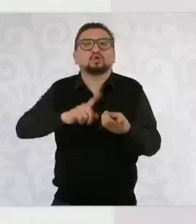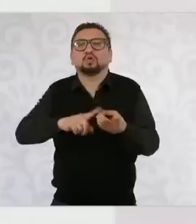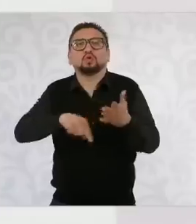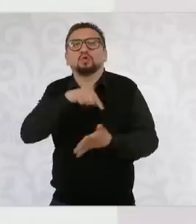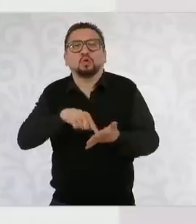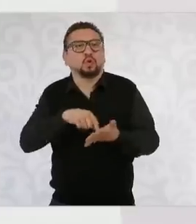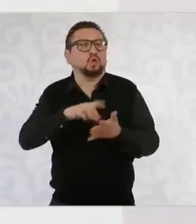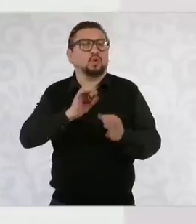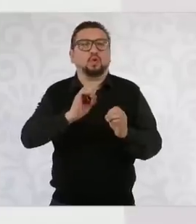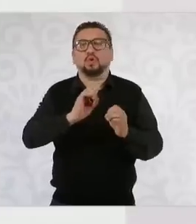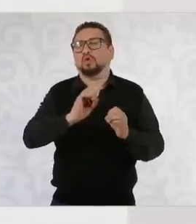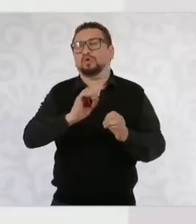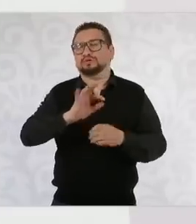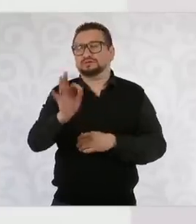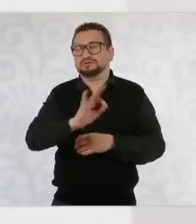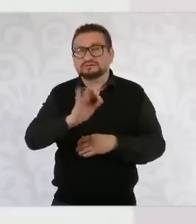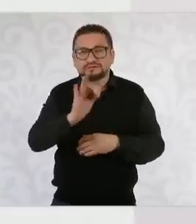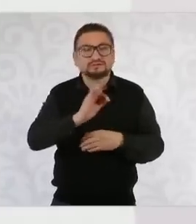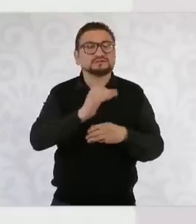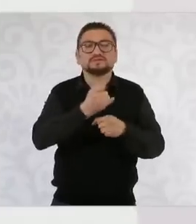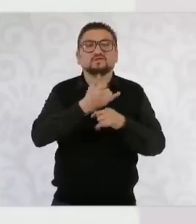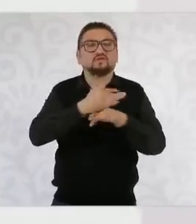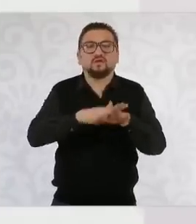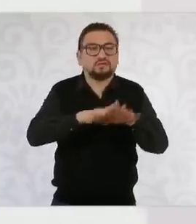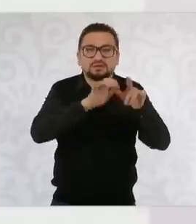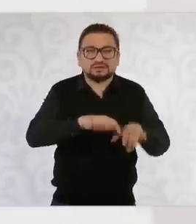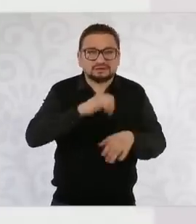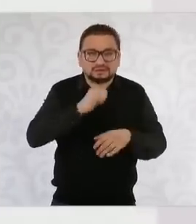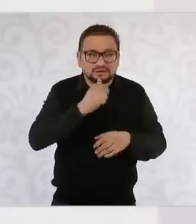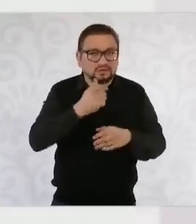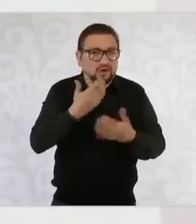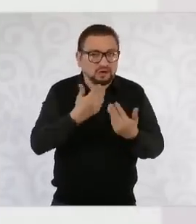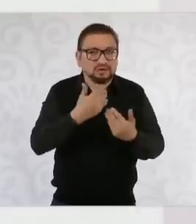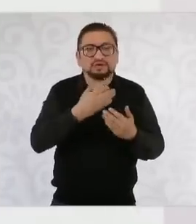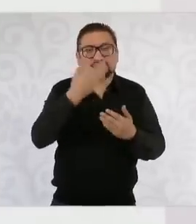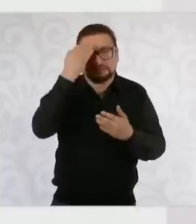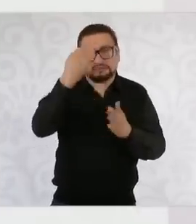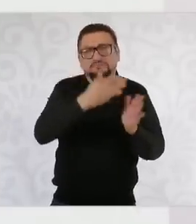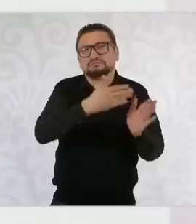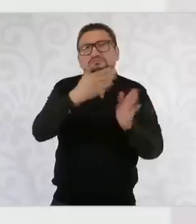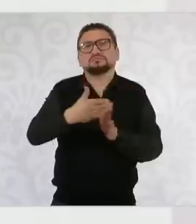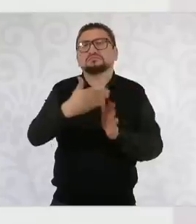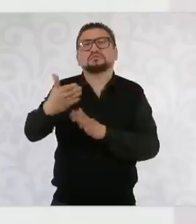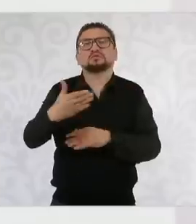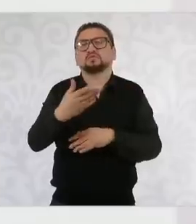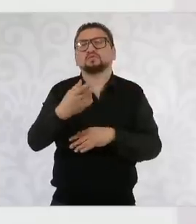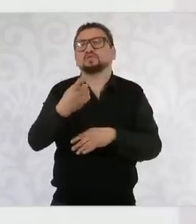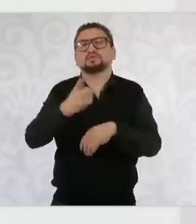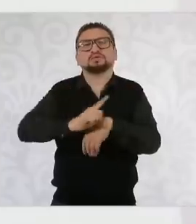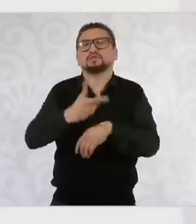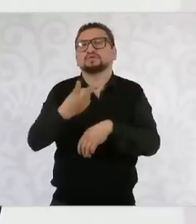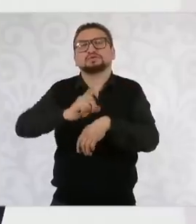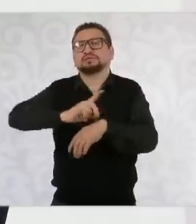o porque no lo registraron por alguna razón tardan algunos días en reportar el homicidio Entonces si